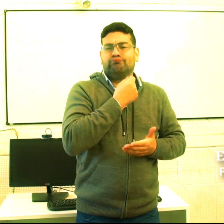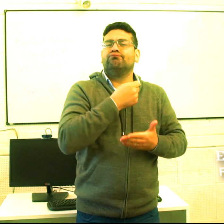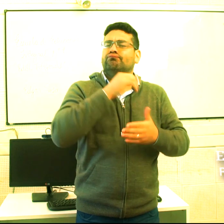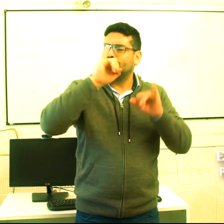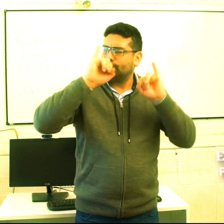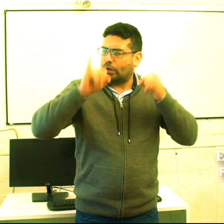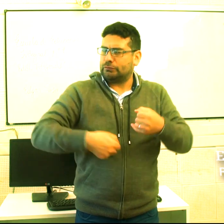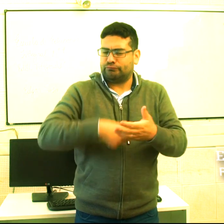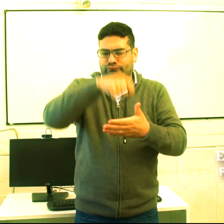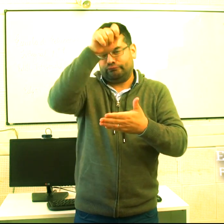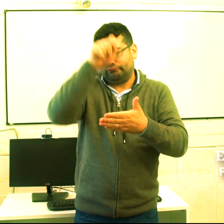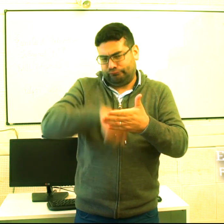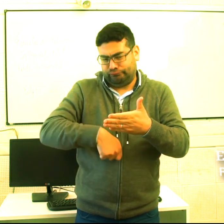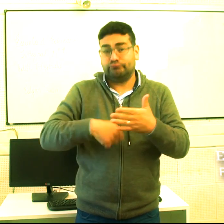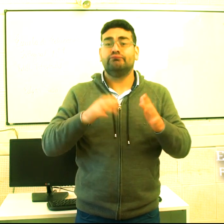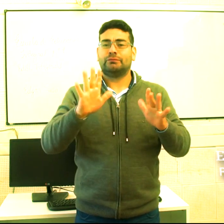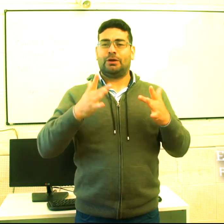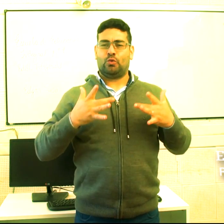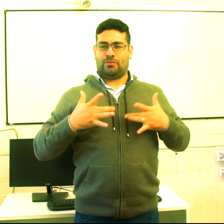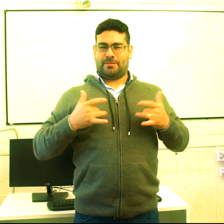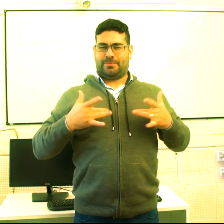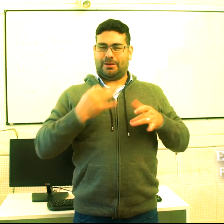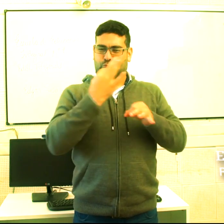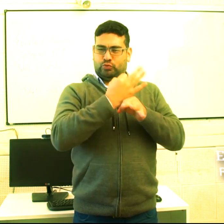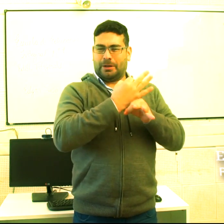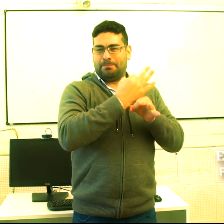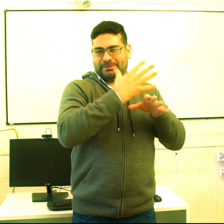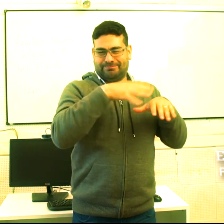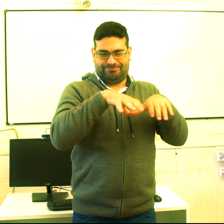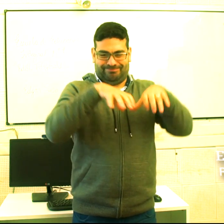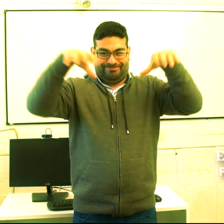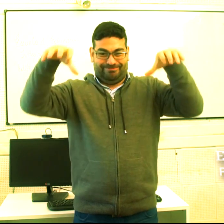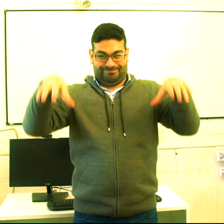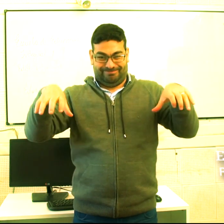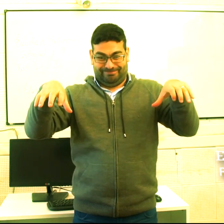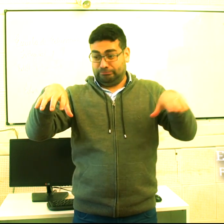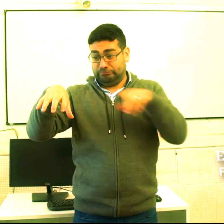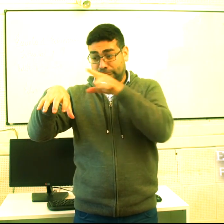para la construcción de otra escuela para señoritas, separada de la primera.